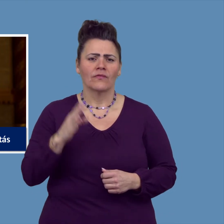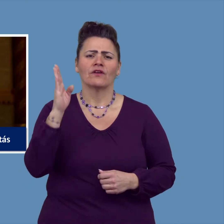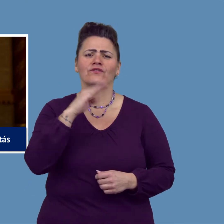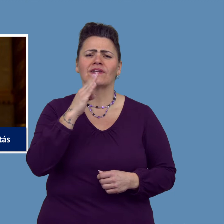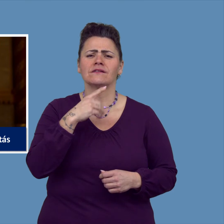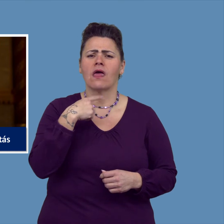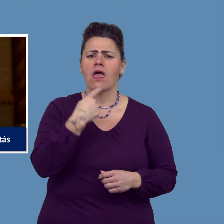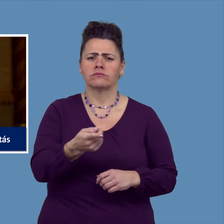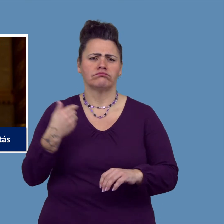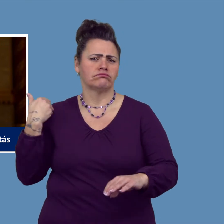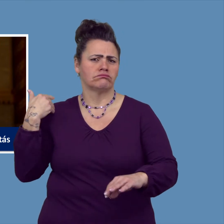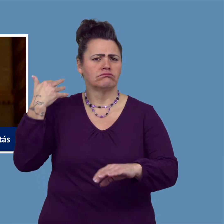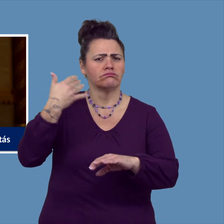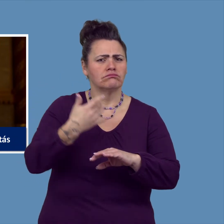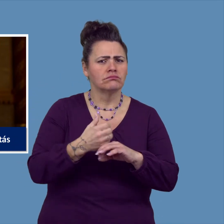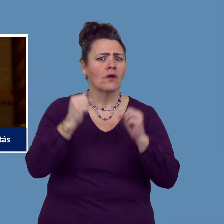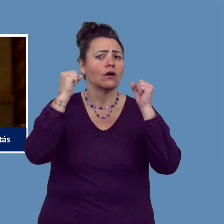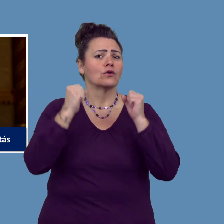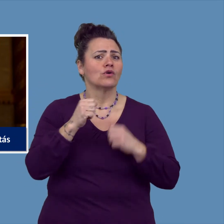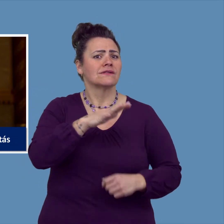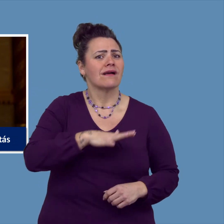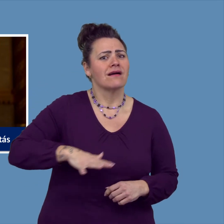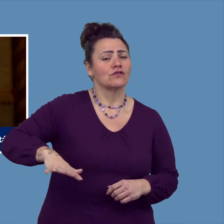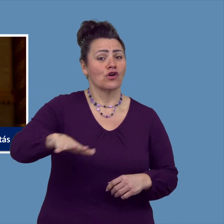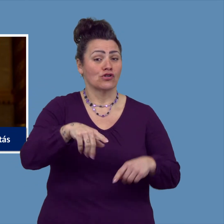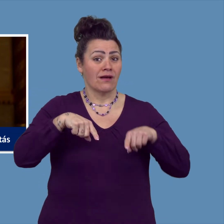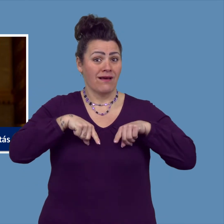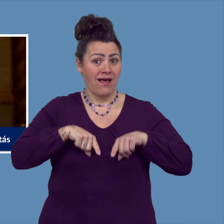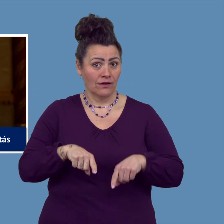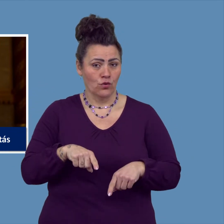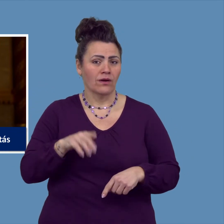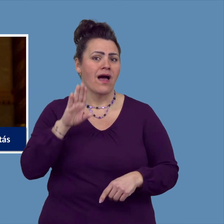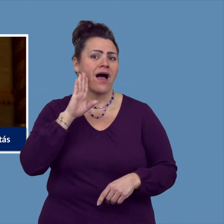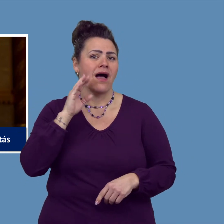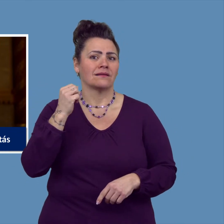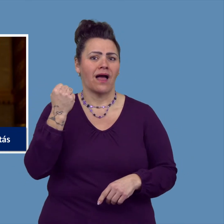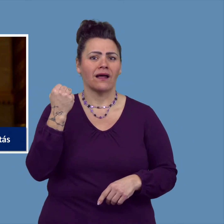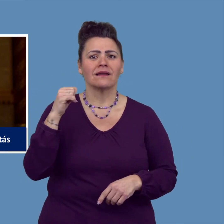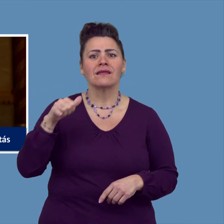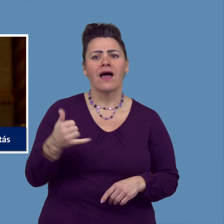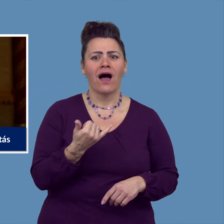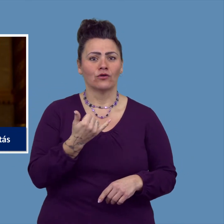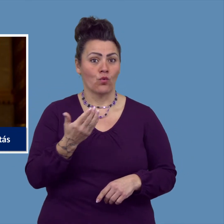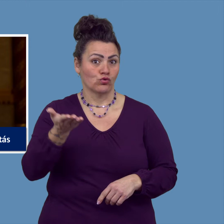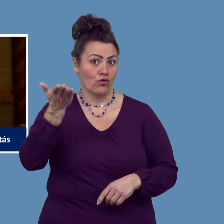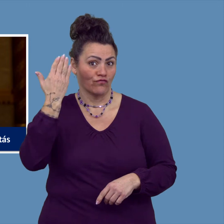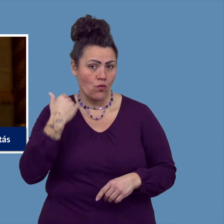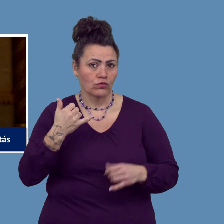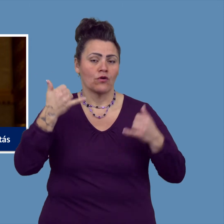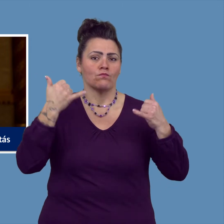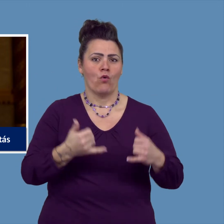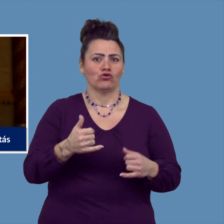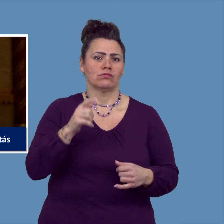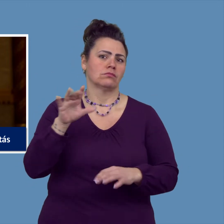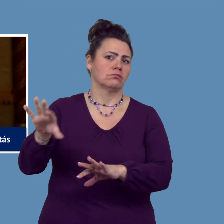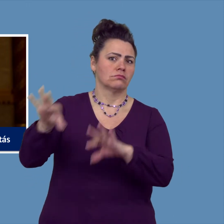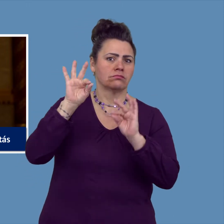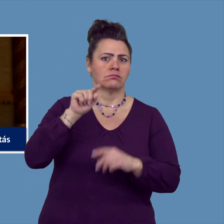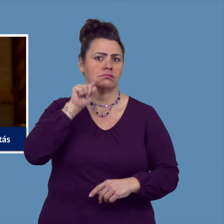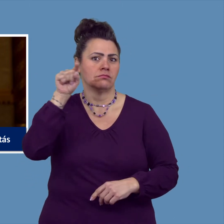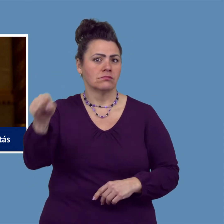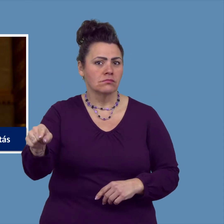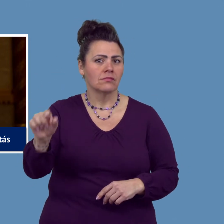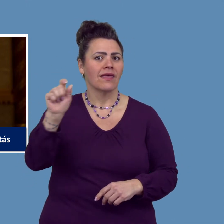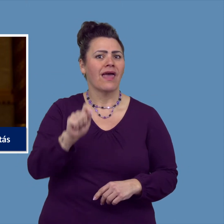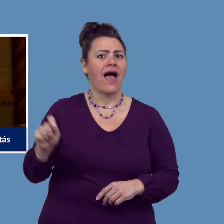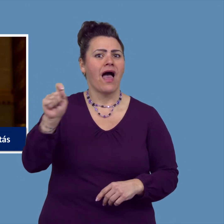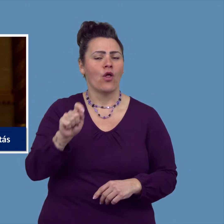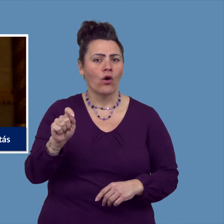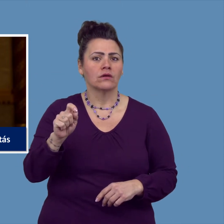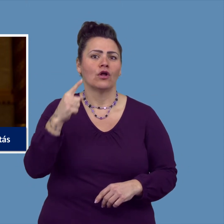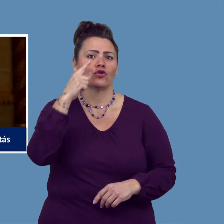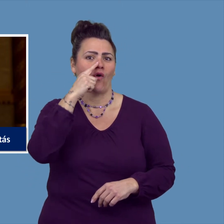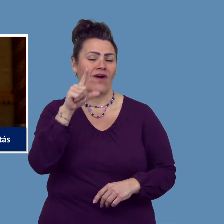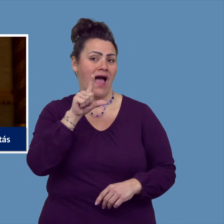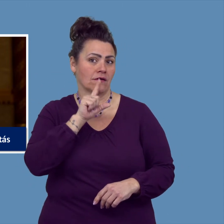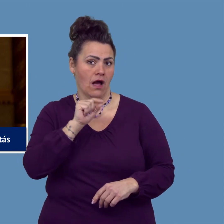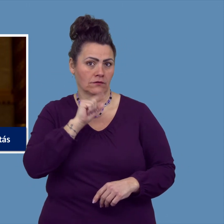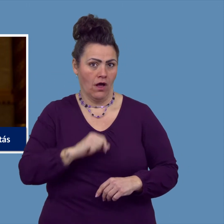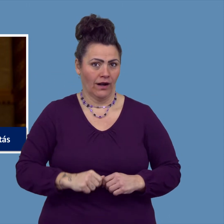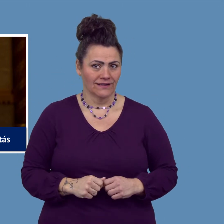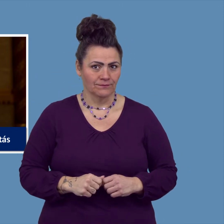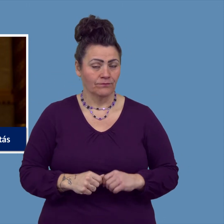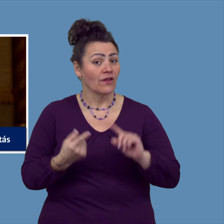A Fidesz Novák Katalint jelöli a tisztségre Áder János jelenlegi köztársasági elnök utódjául,